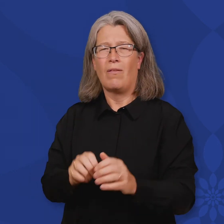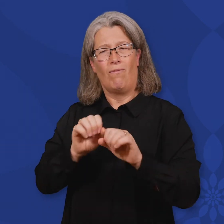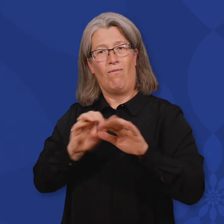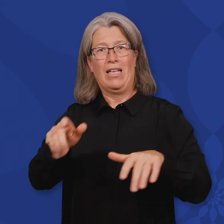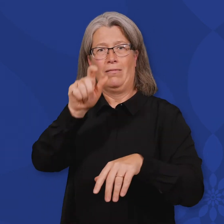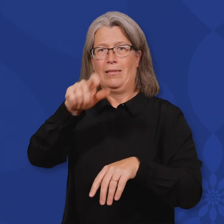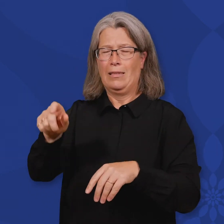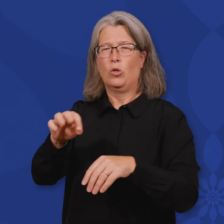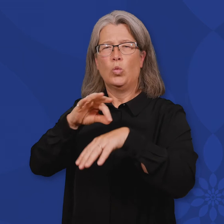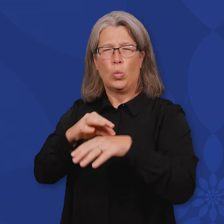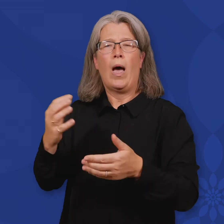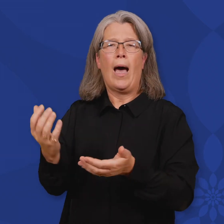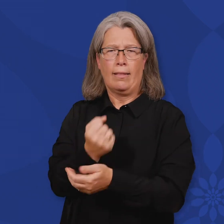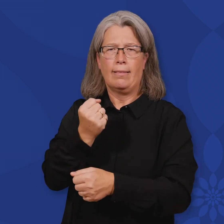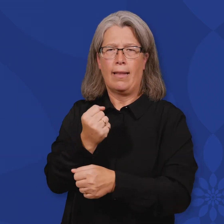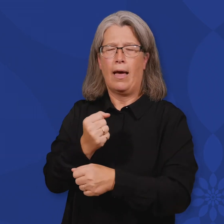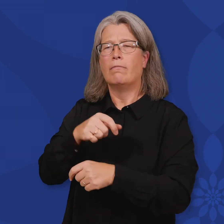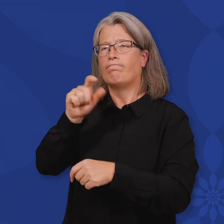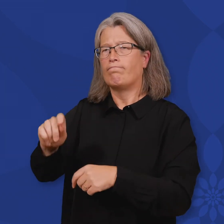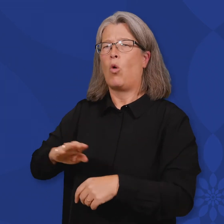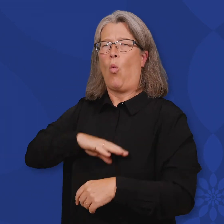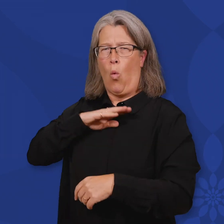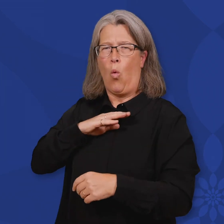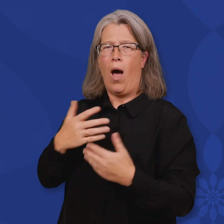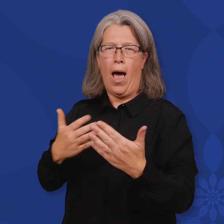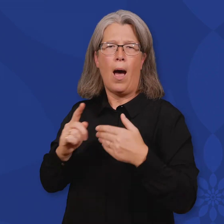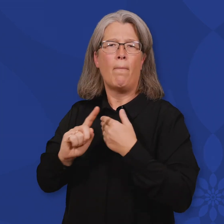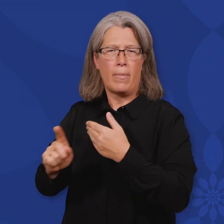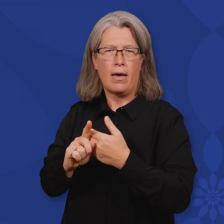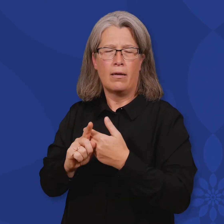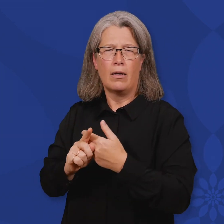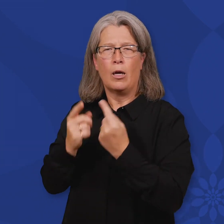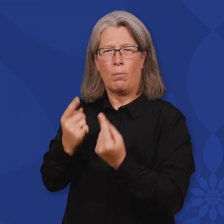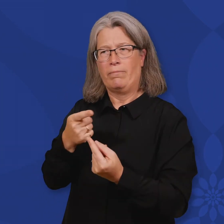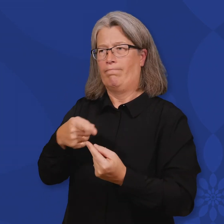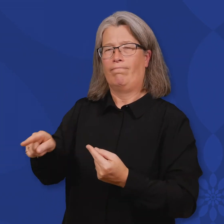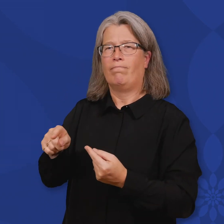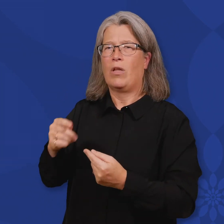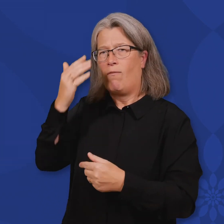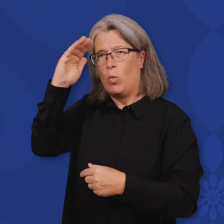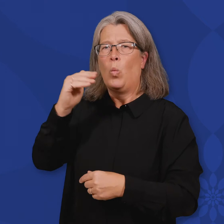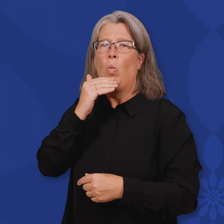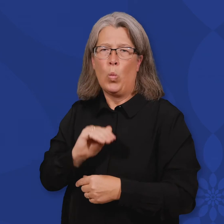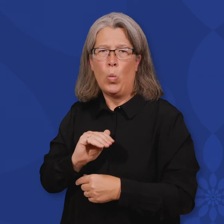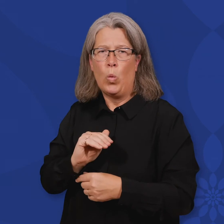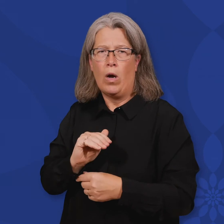Mest infektioner konstaterades bland den arbetsföra befolkningen, speciellt hos unga vuxna.